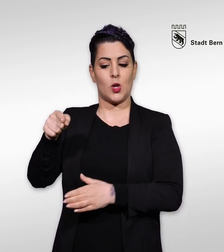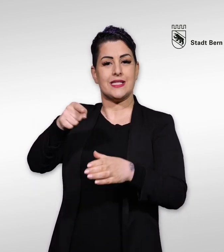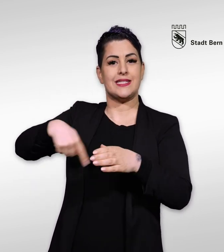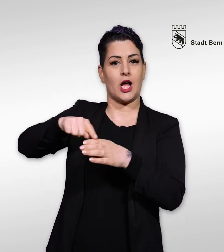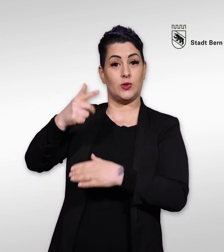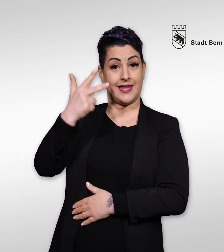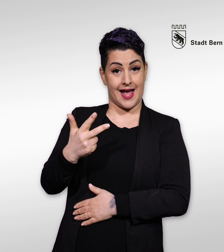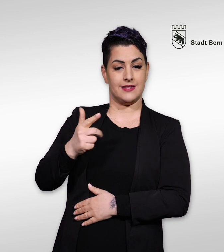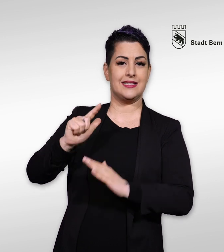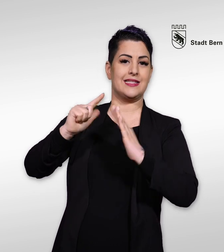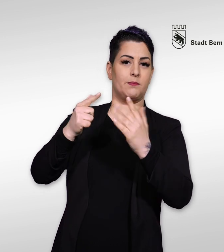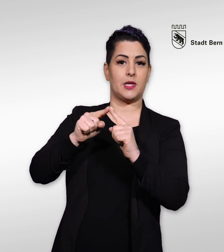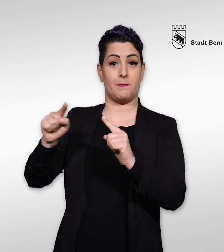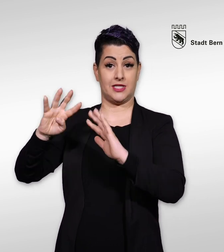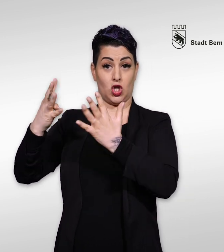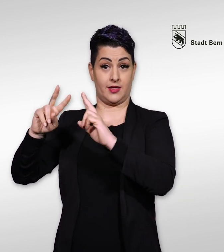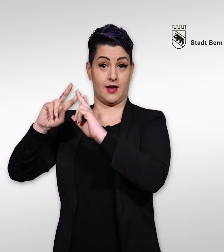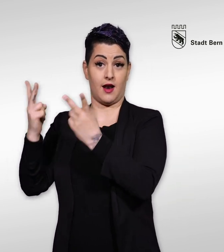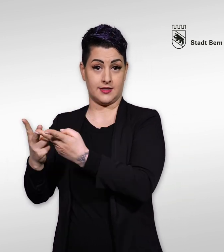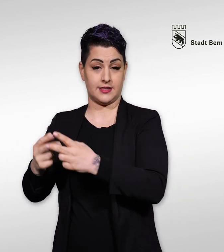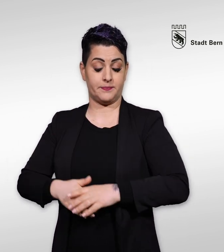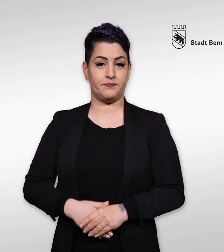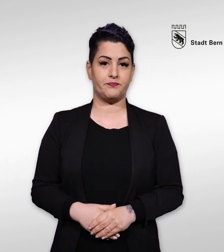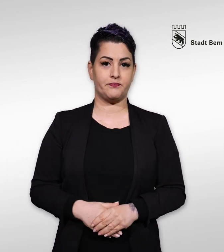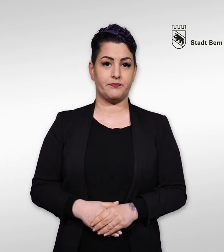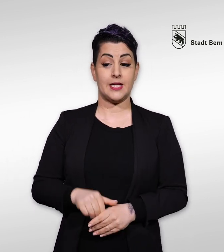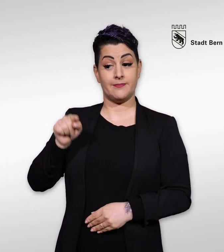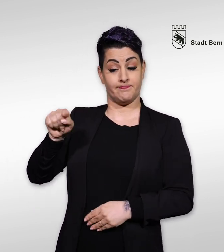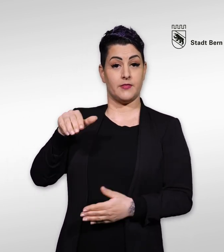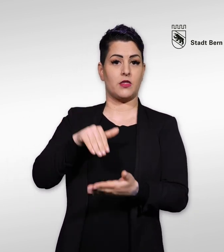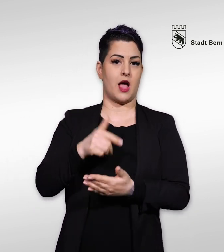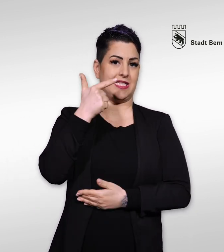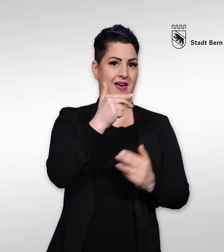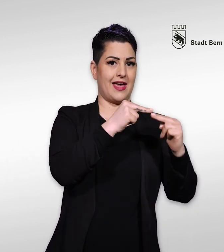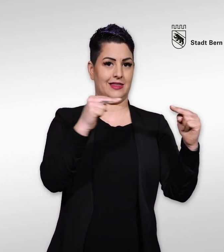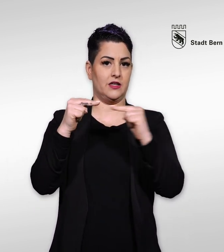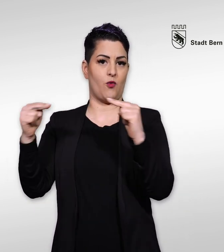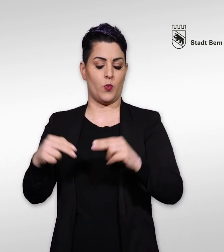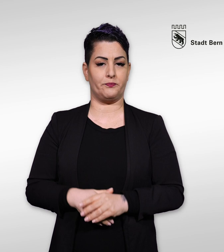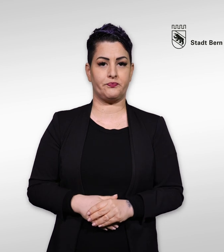• Zyklus 3: 7. bis 9. Klasse. Es gibt zwei Niveaus: